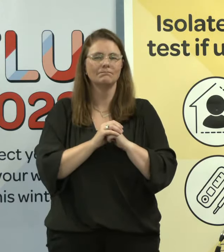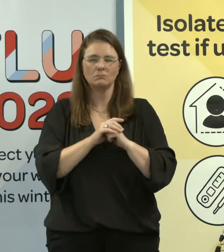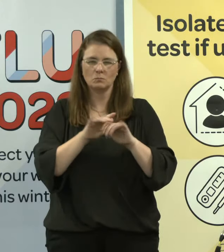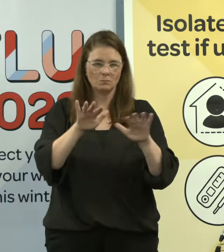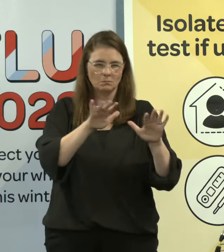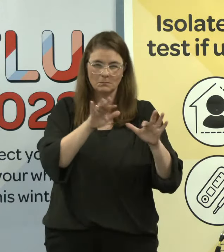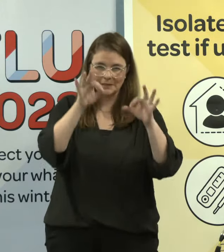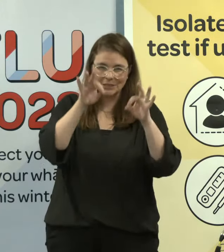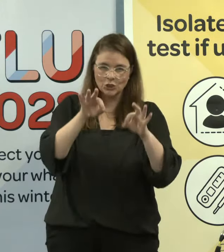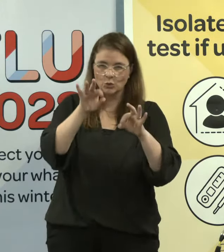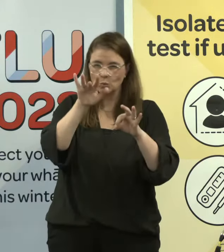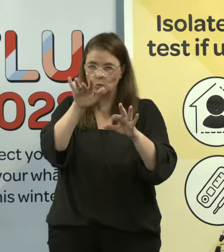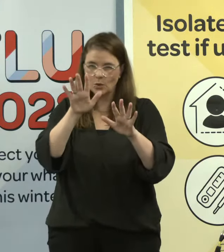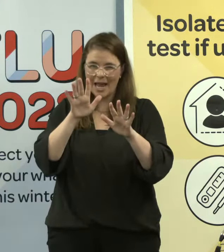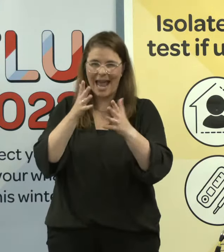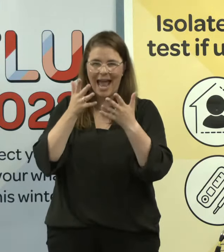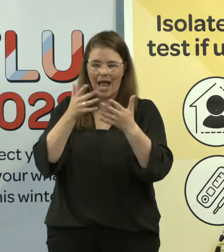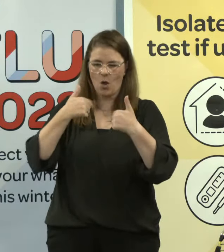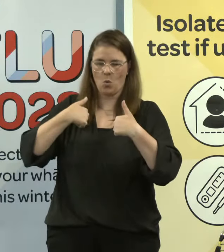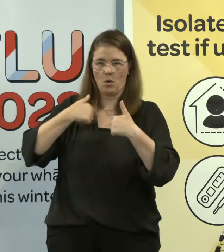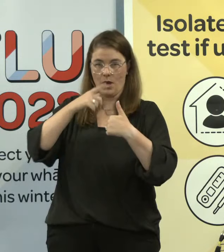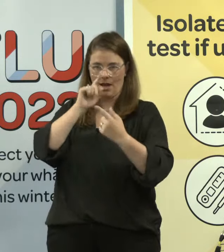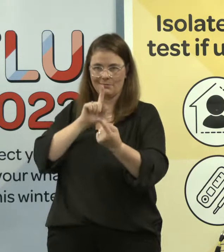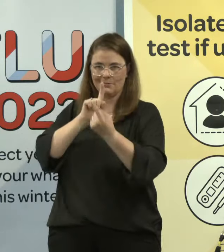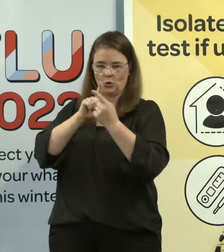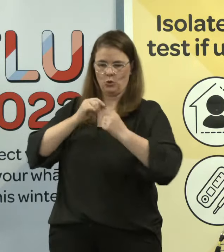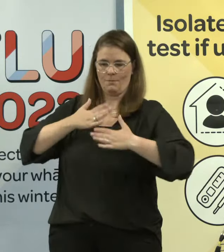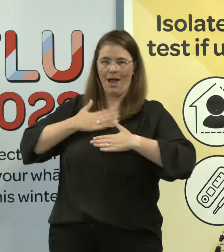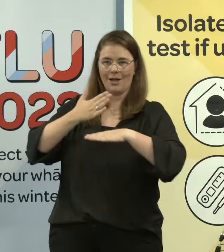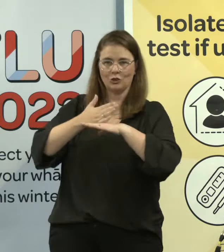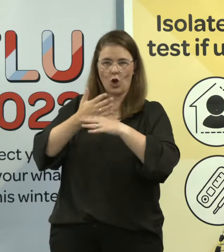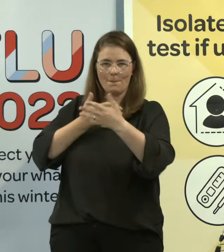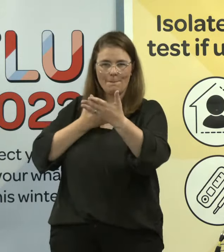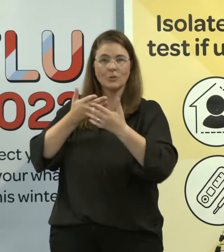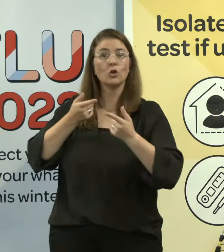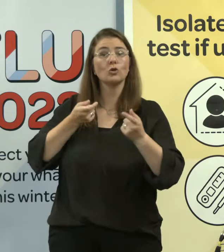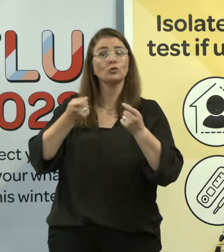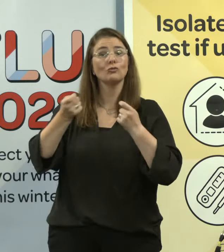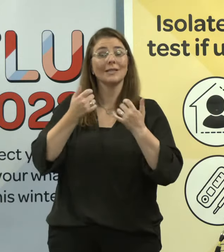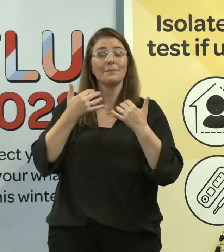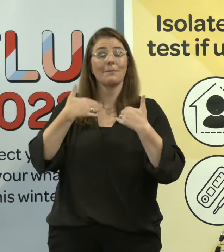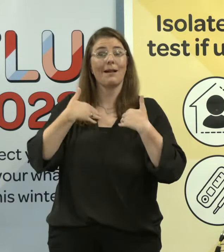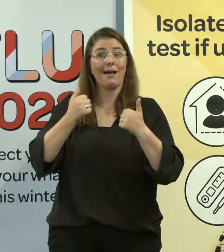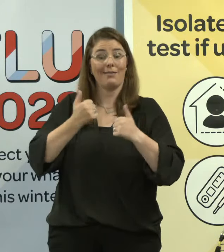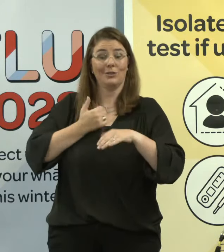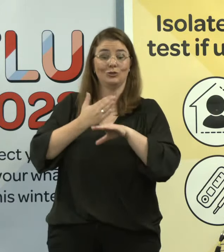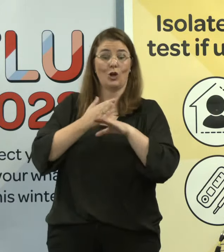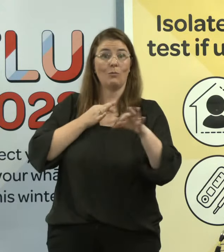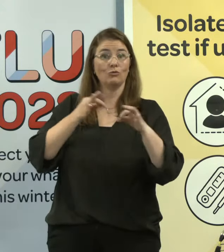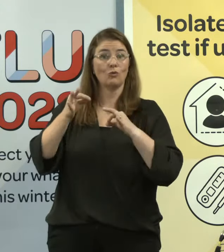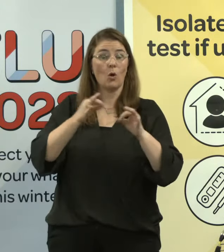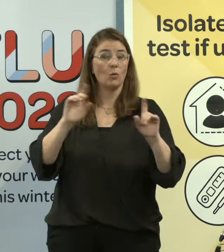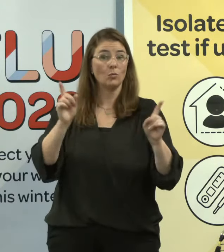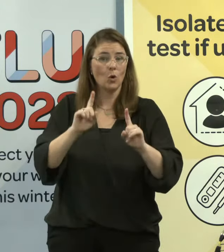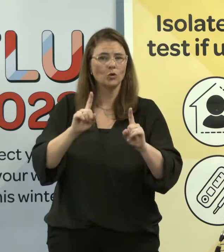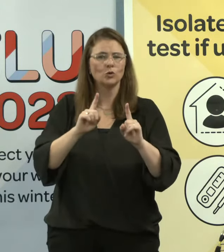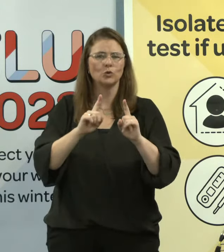haere tonu tangata ka kitea ko wai te kawenga mo te aha, ko wai